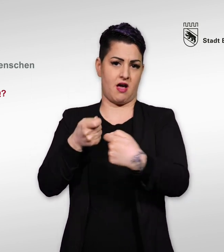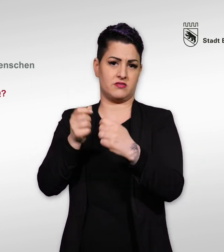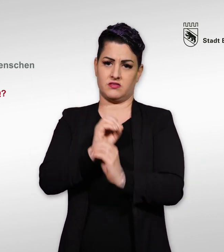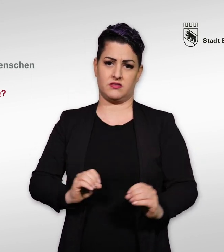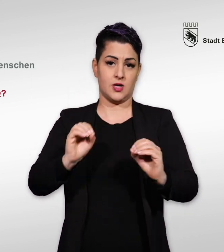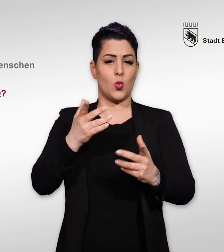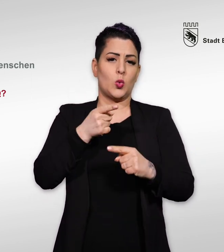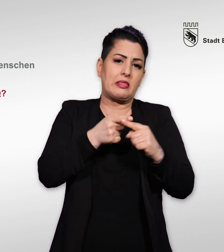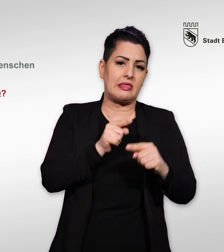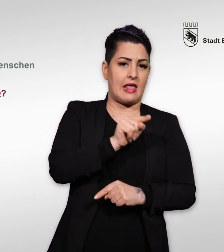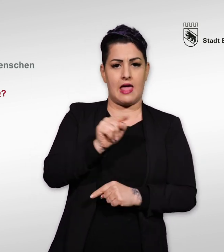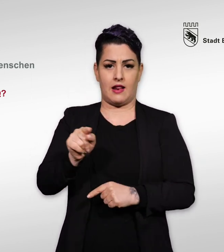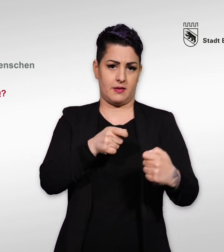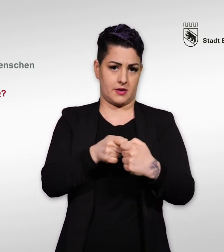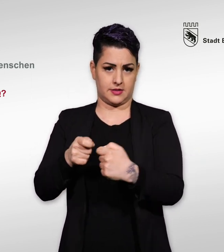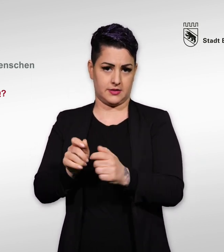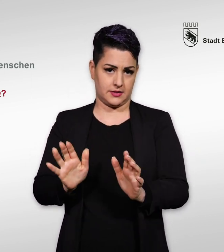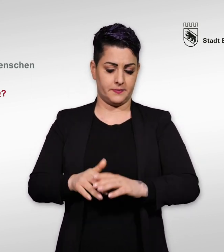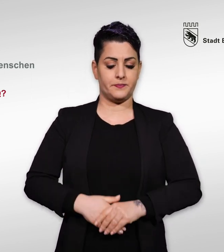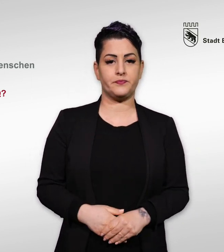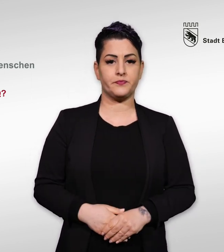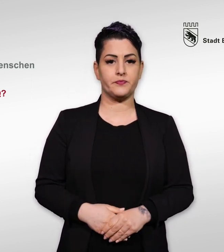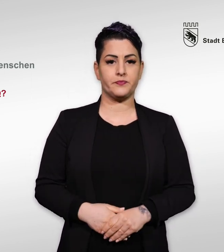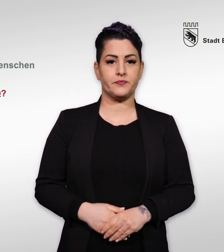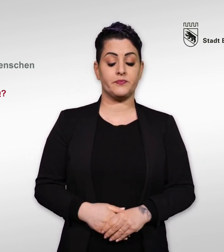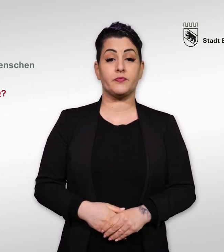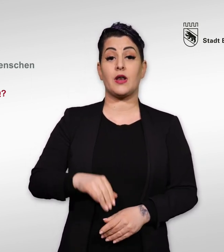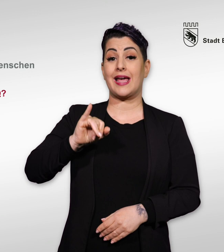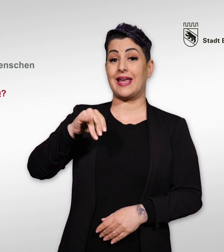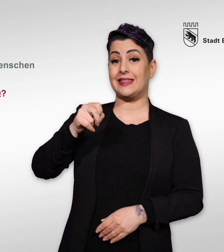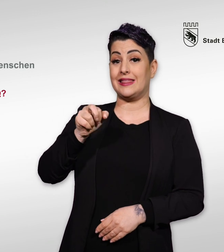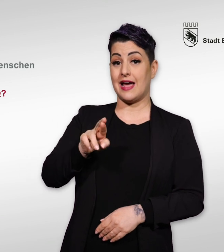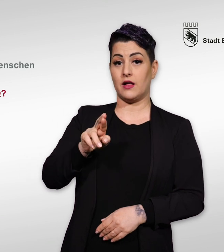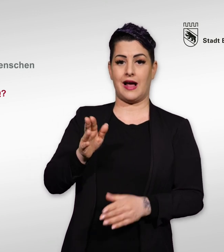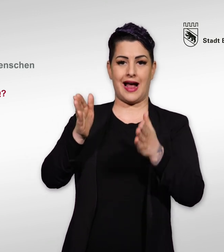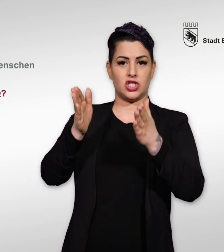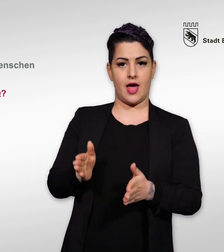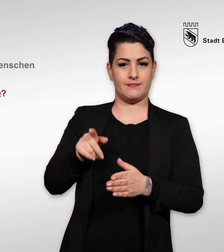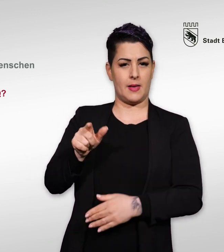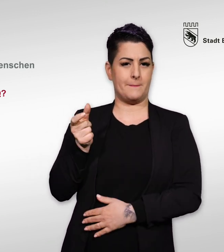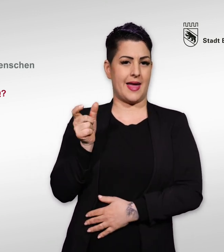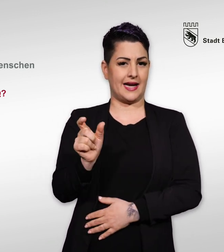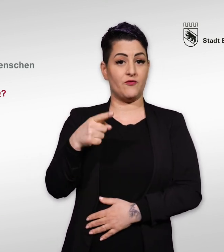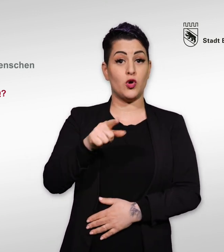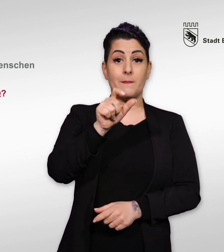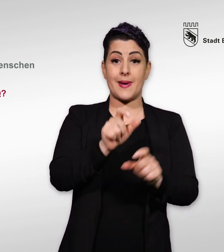oder weiblichen Geschlecht identifizieren. Intergeschlechtlichkeit ist ein Begriff für Menschen,